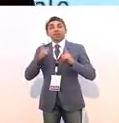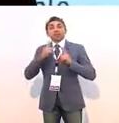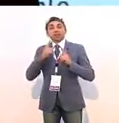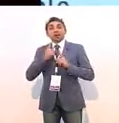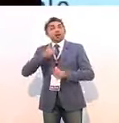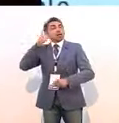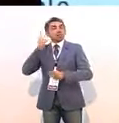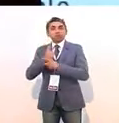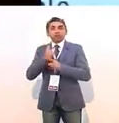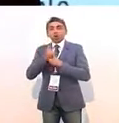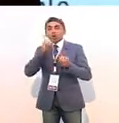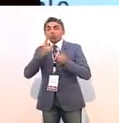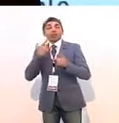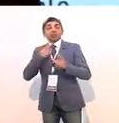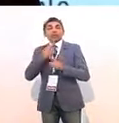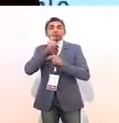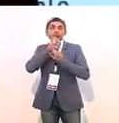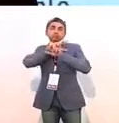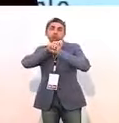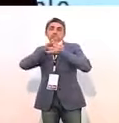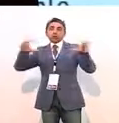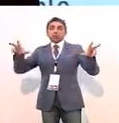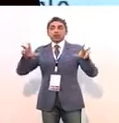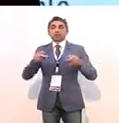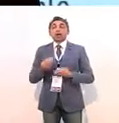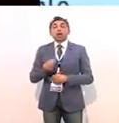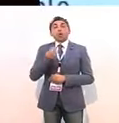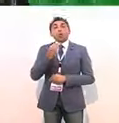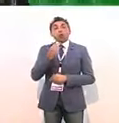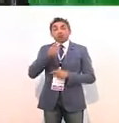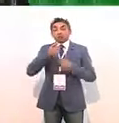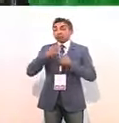sentire la propria voce. Quando ci dicono che noi siamo il partito dei petrolieri e